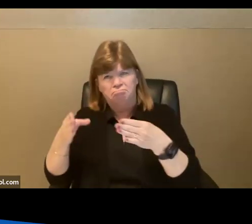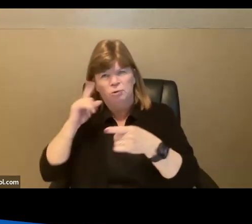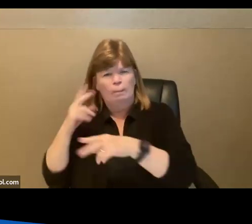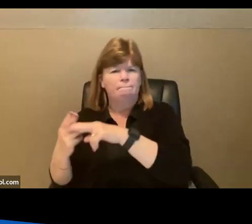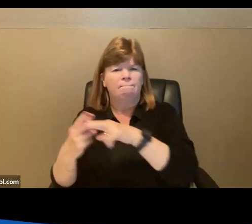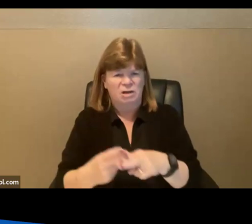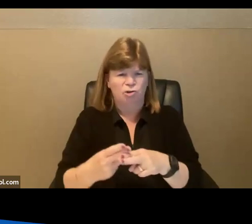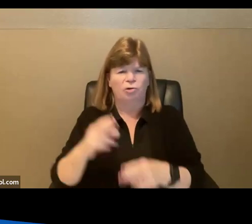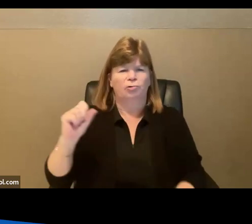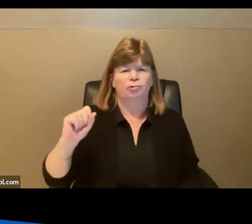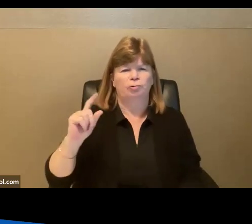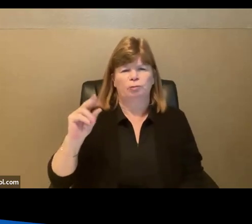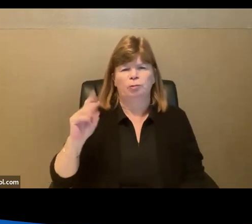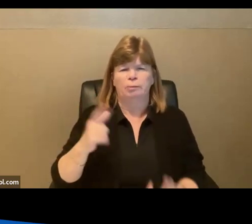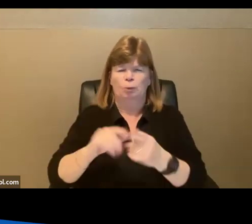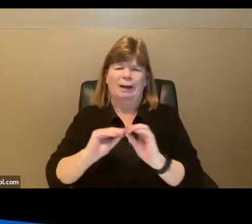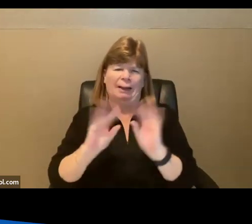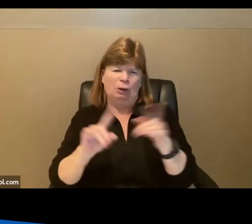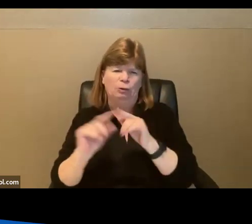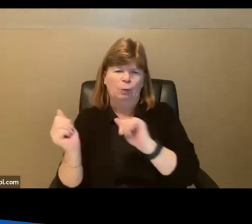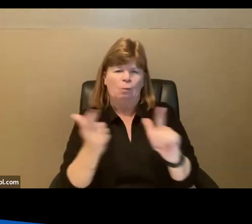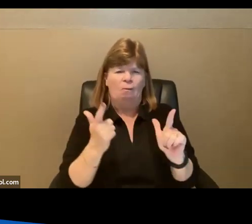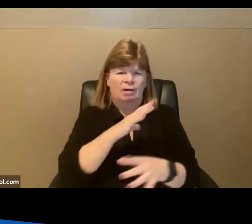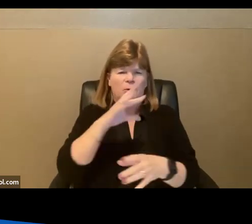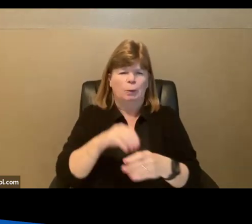para que sea más claro para todos, ya que muchas lesiones